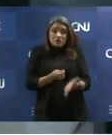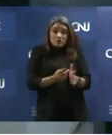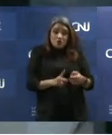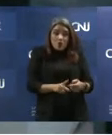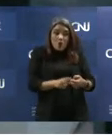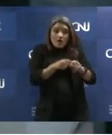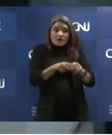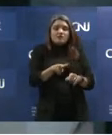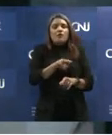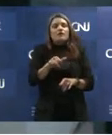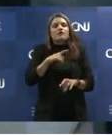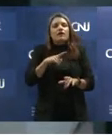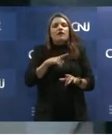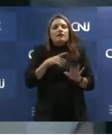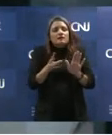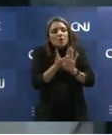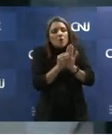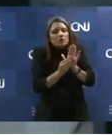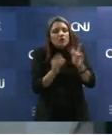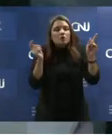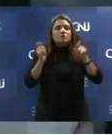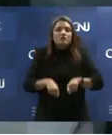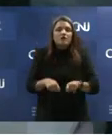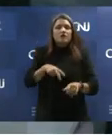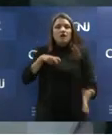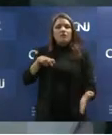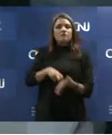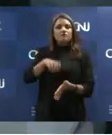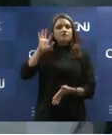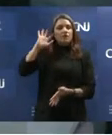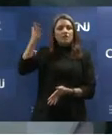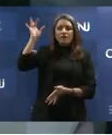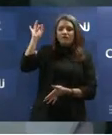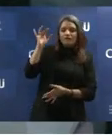para apresentar o enquadramento definitivo o qual constará do relatório final.